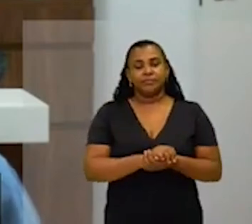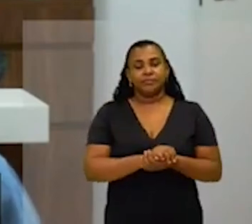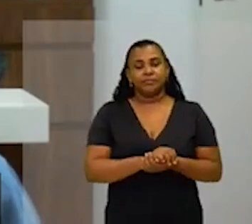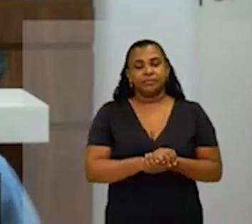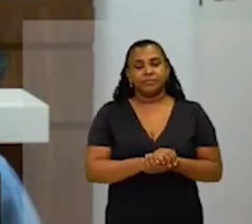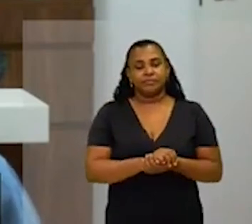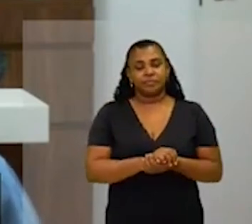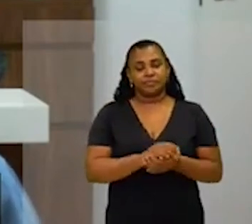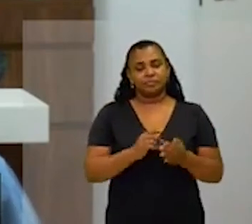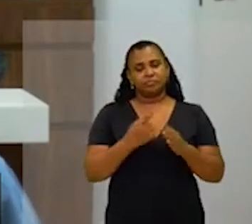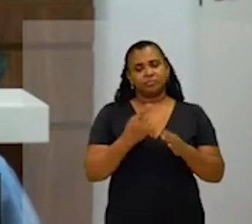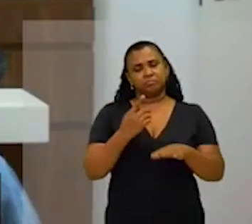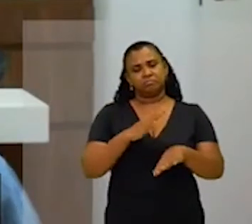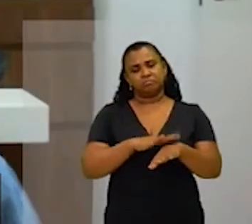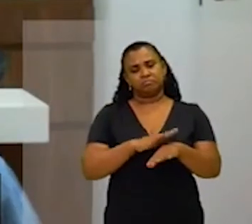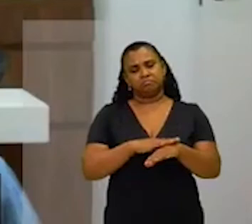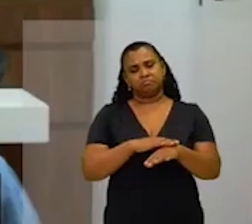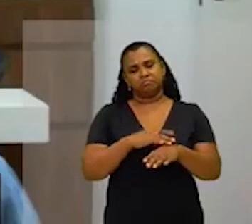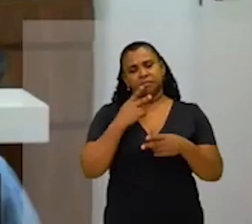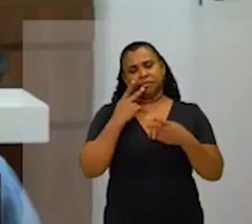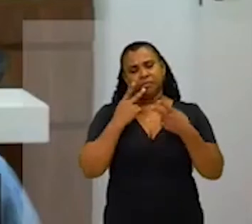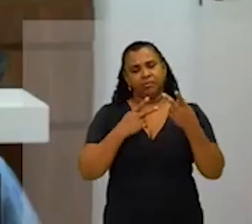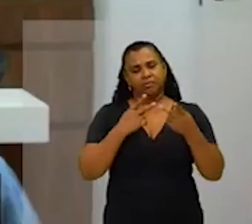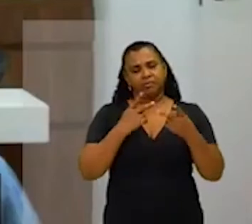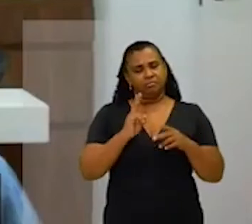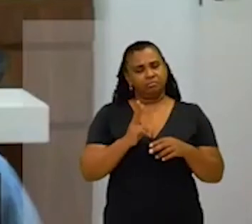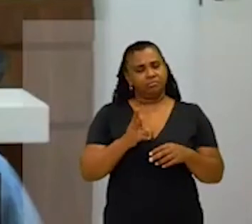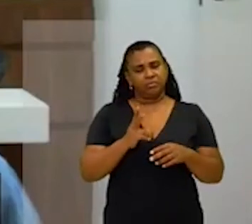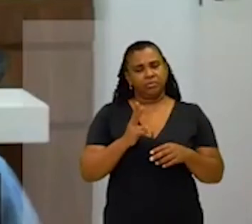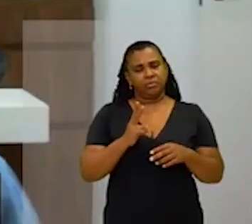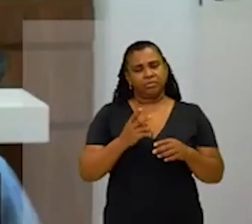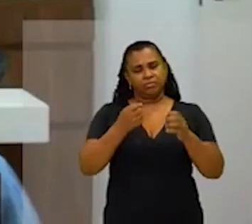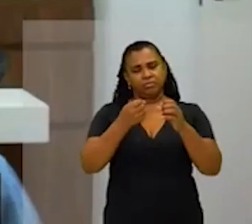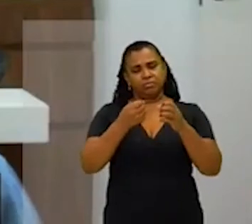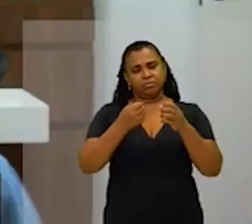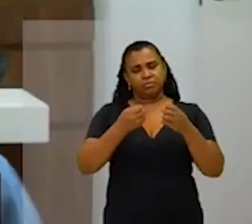primeiro momento fala-se também com frequência da qualidade do gasto diria qualidade do gasto